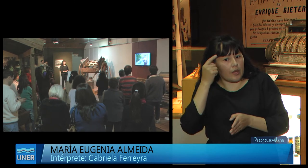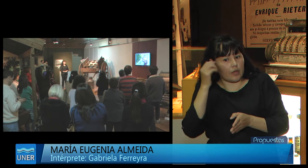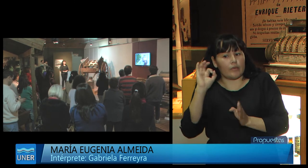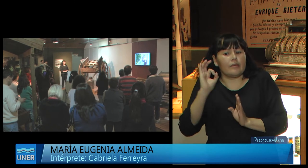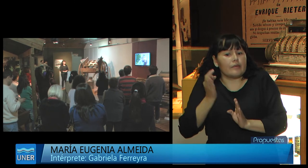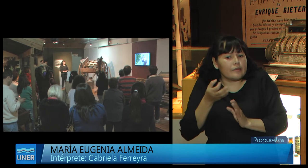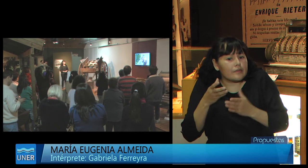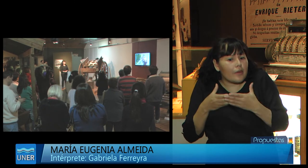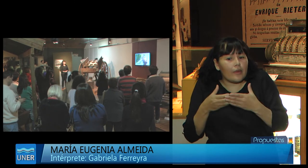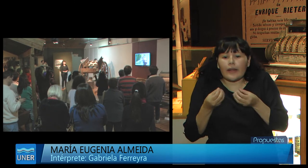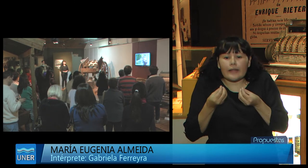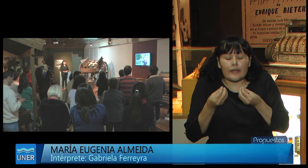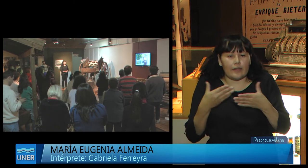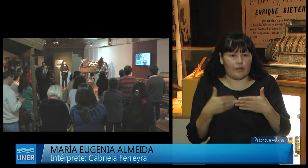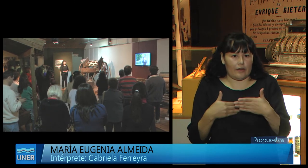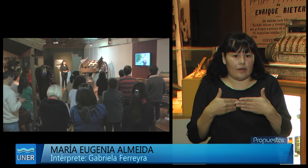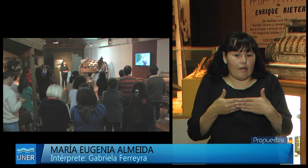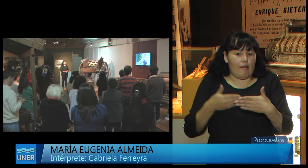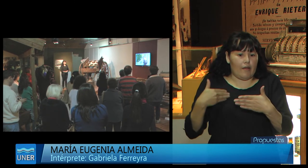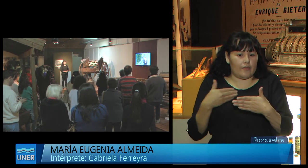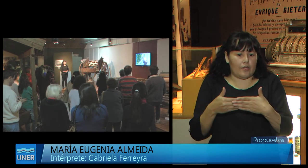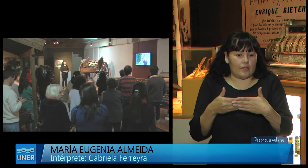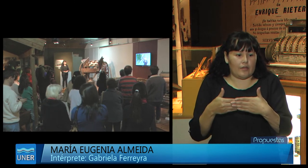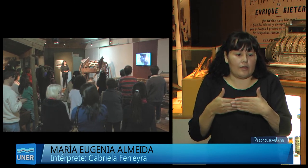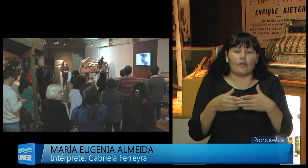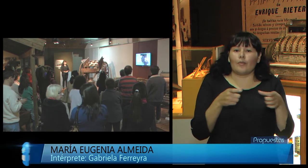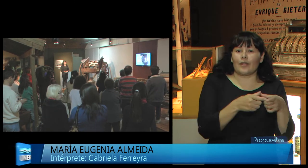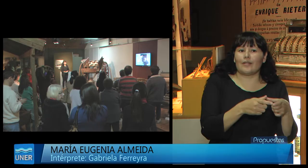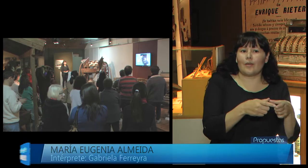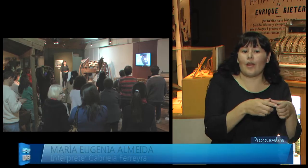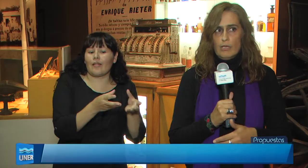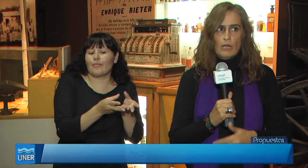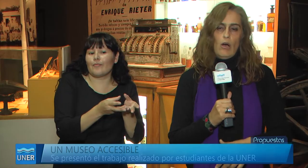se paso en la producción de este material, lineas de investigación vinculados